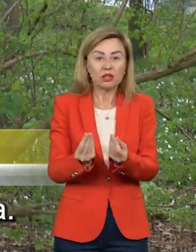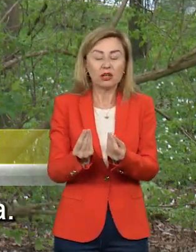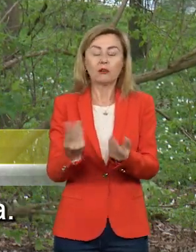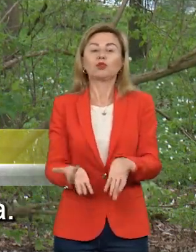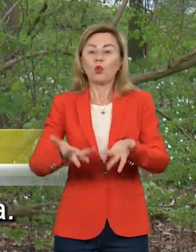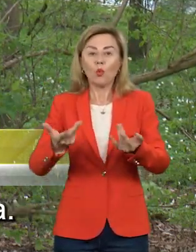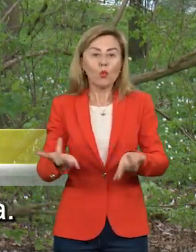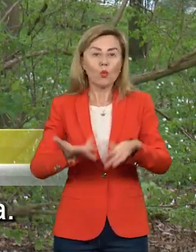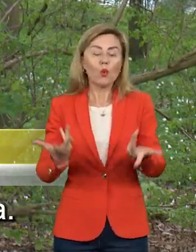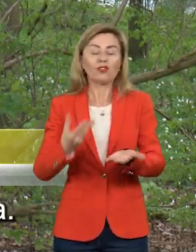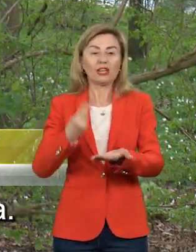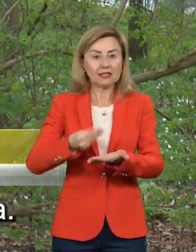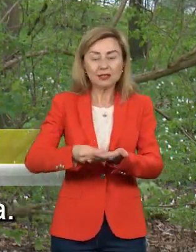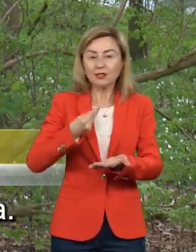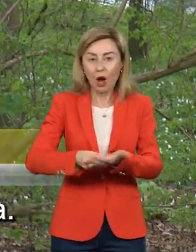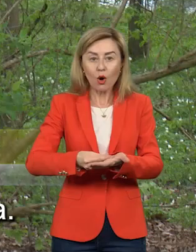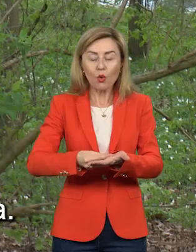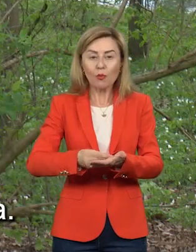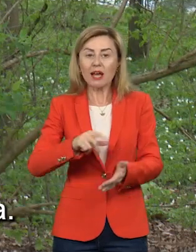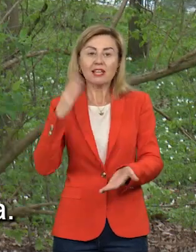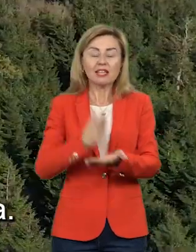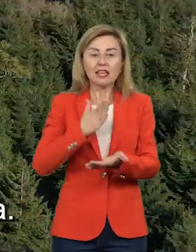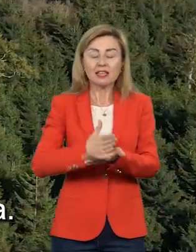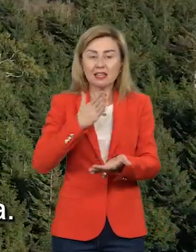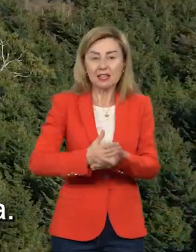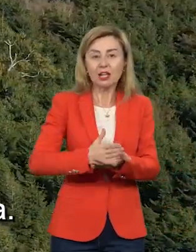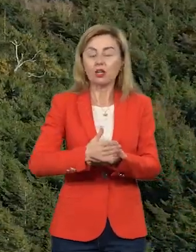takiego sprzętu, nie tylko sfinansowanie samego działania.